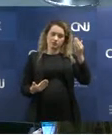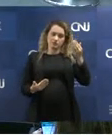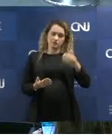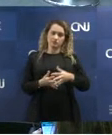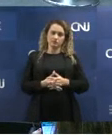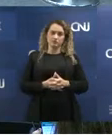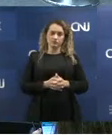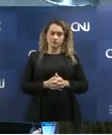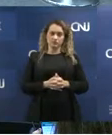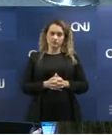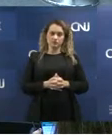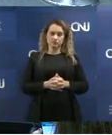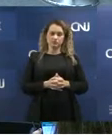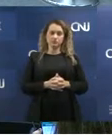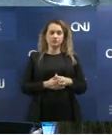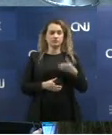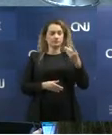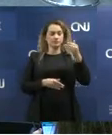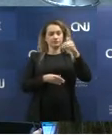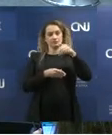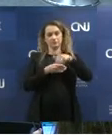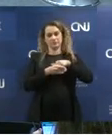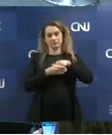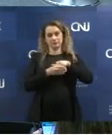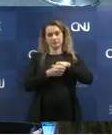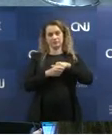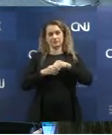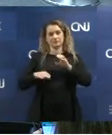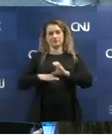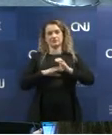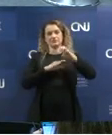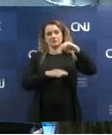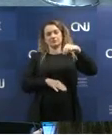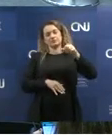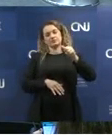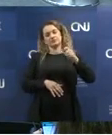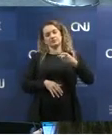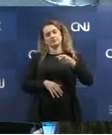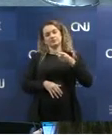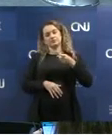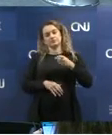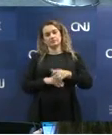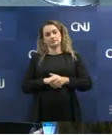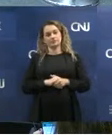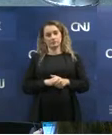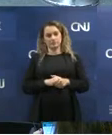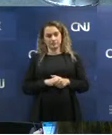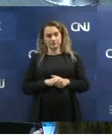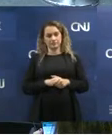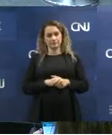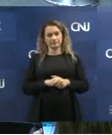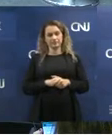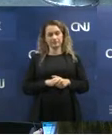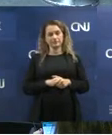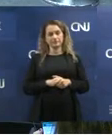Como vota a Vossa Excelência, Conselheiro Marcus Vinicius Rodrigues? O presidente